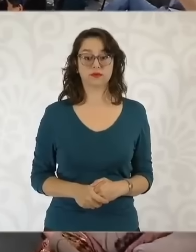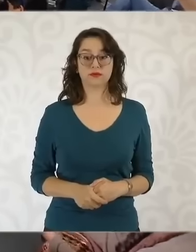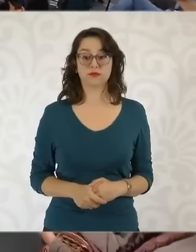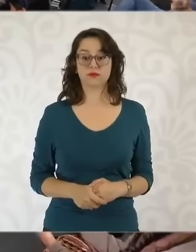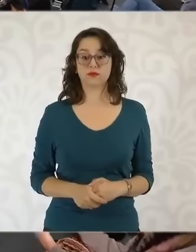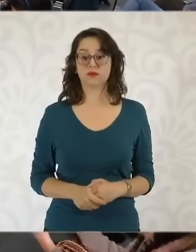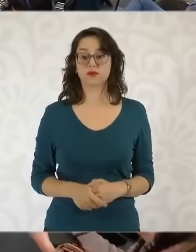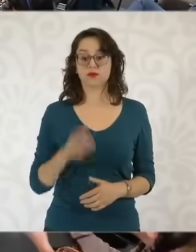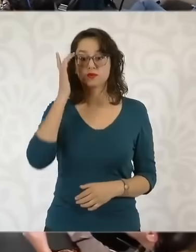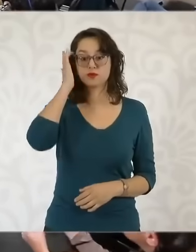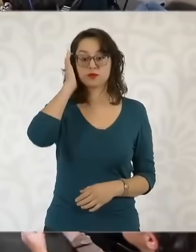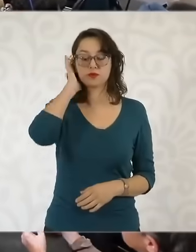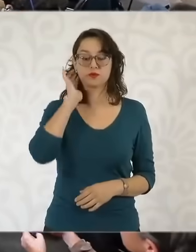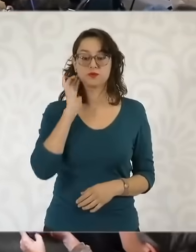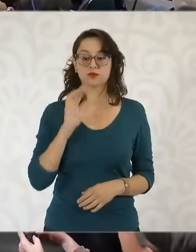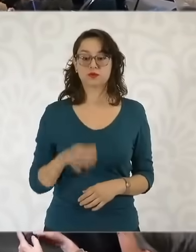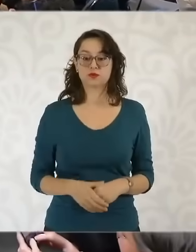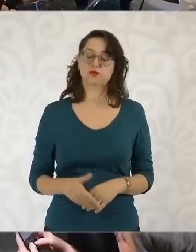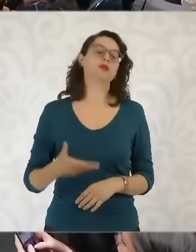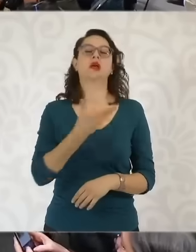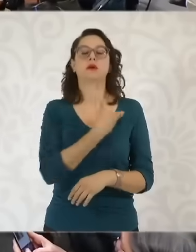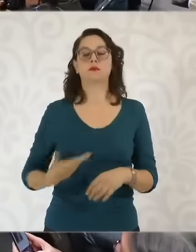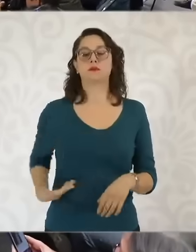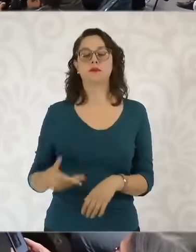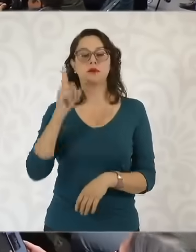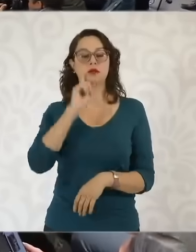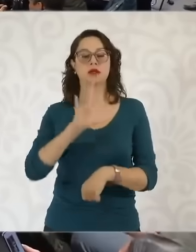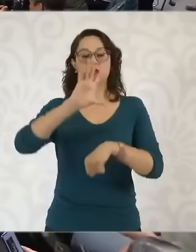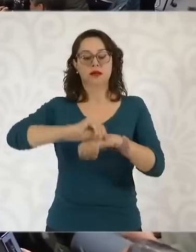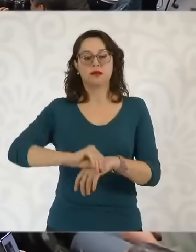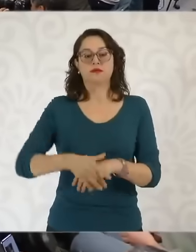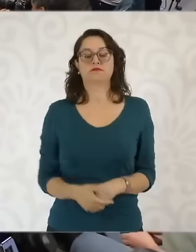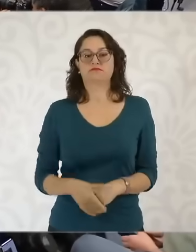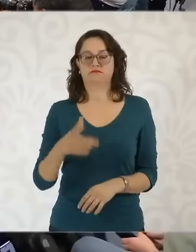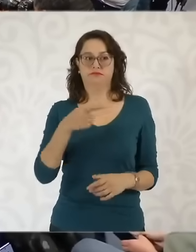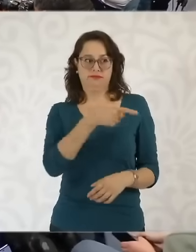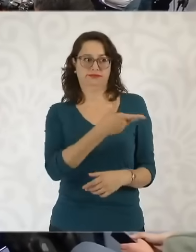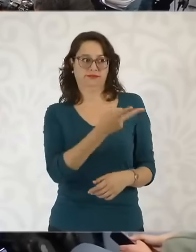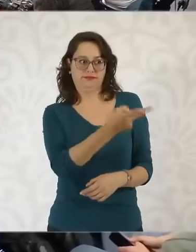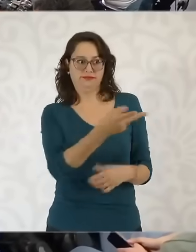Sí, con su permiso, presidenta. Bueno, yo diría primero como testigo de la llamada, estuve ahí.